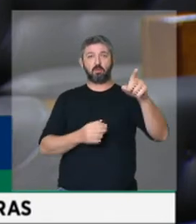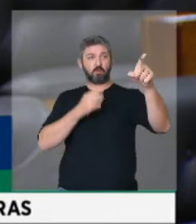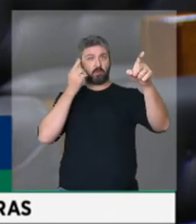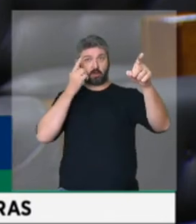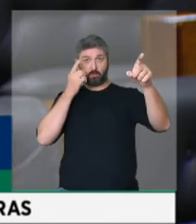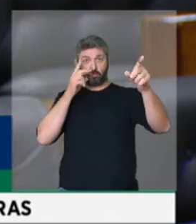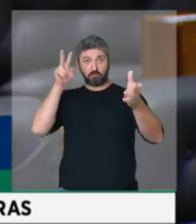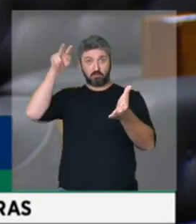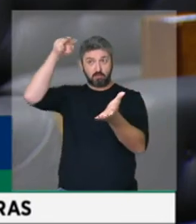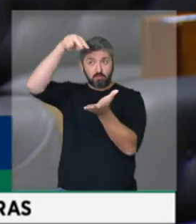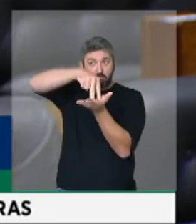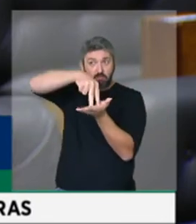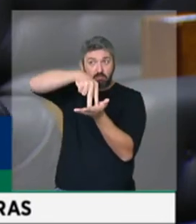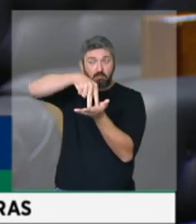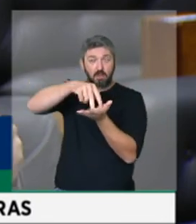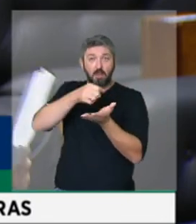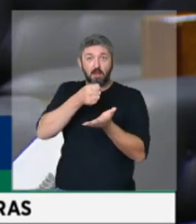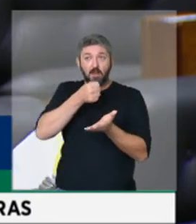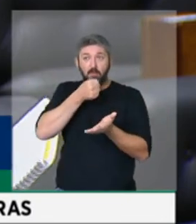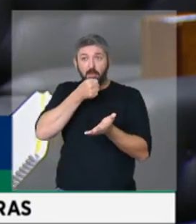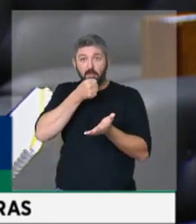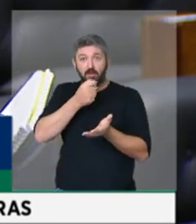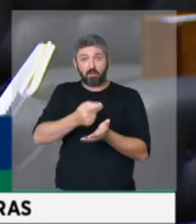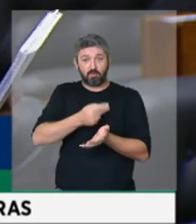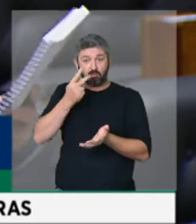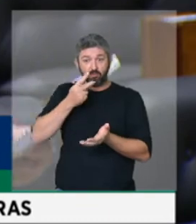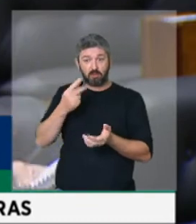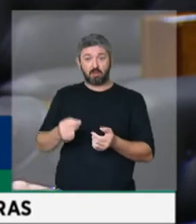MIER QUE ENVOLVA DIRETAMENTE OS... DECLARAÇÃO DE IMPEDIMENTO PARA VOTAR É O ART. 18 DO CÓDIGO DE É